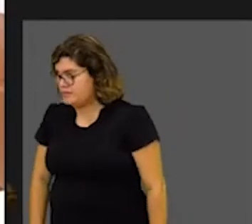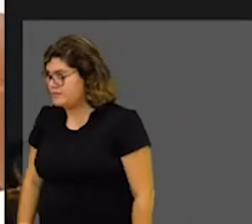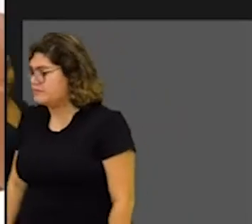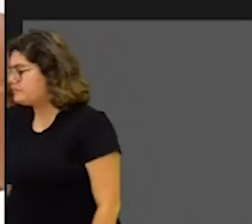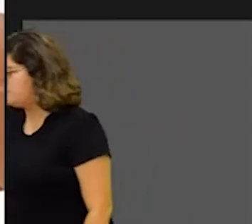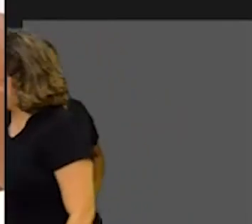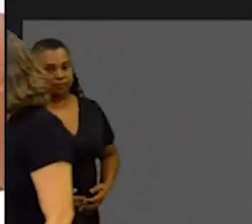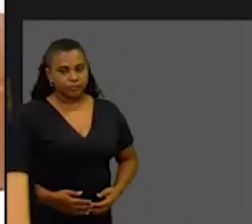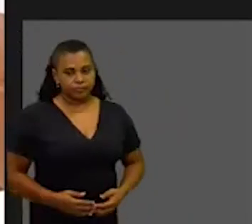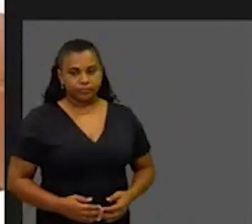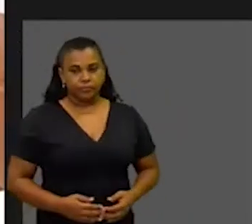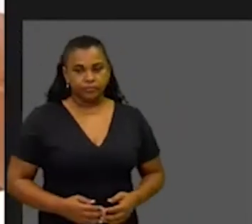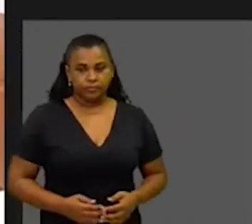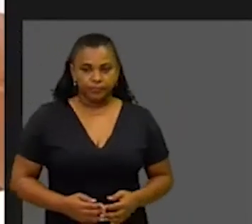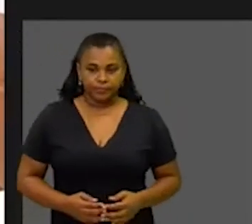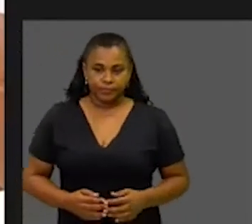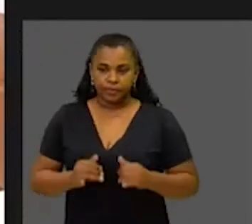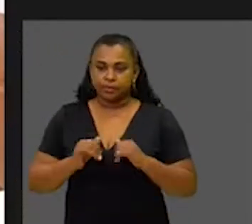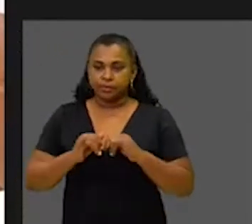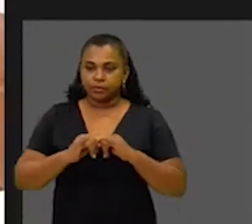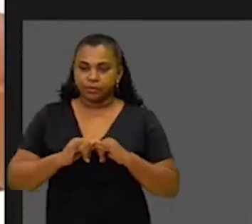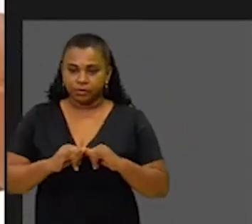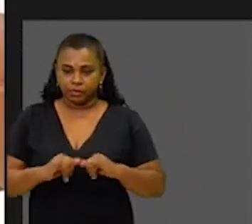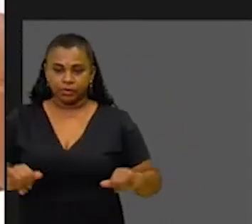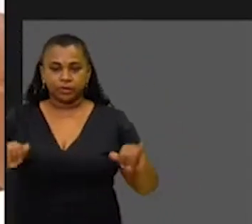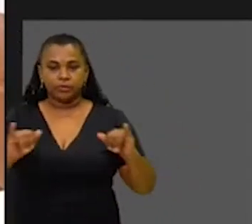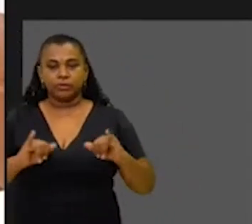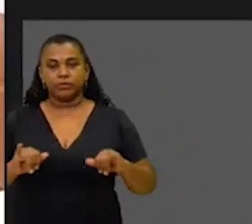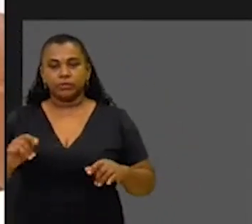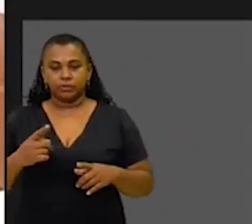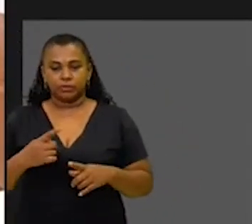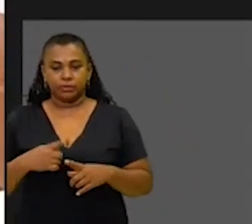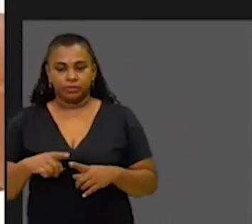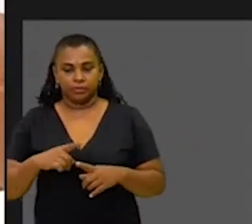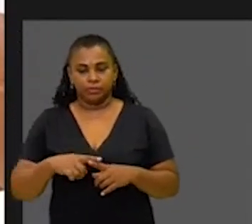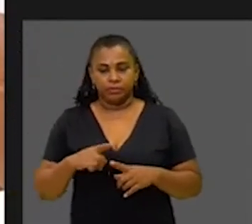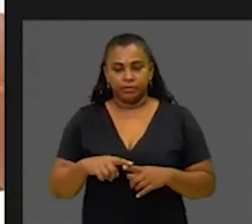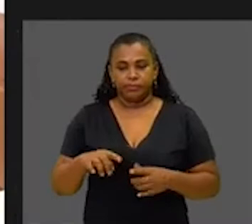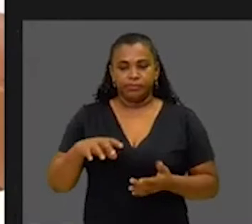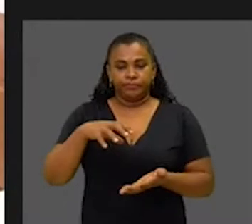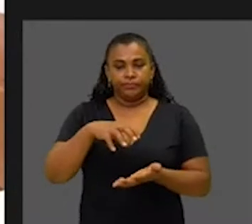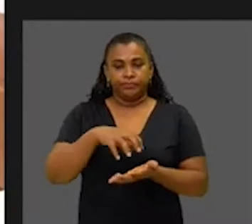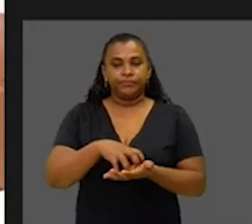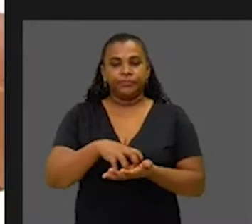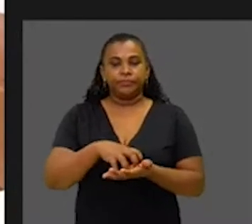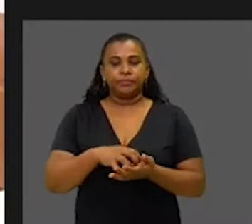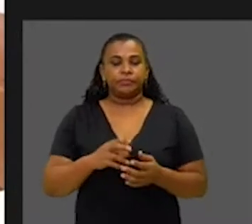problema Central para gente voltar a ele depois no de bar é seguido aqui então com a nossa mesa